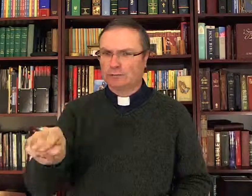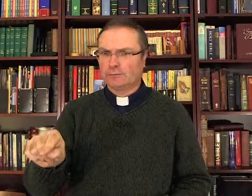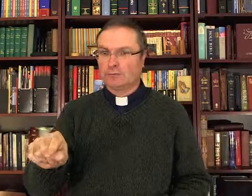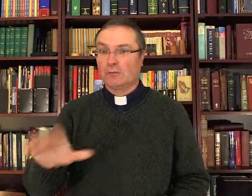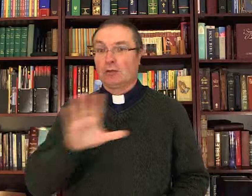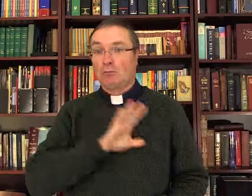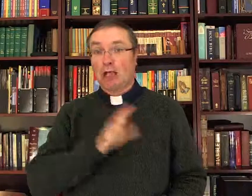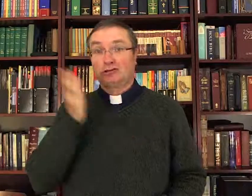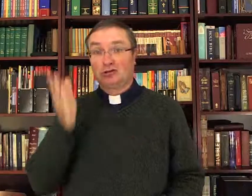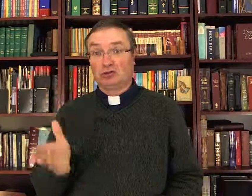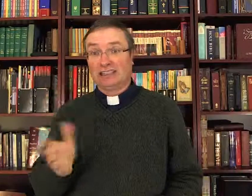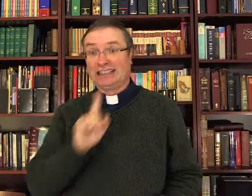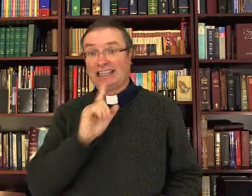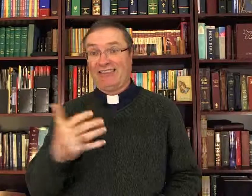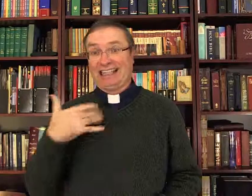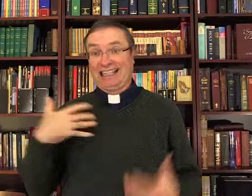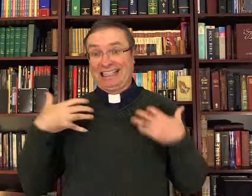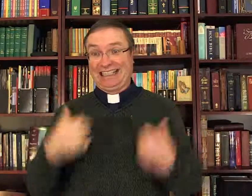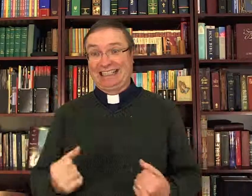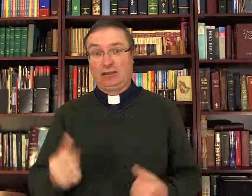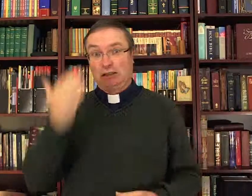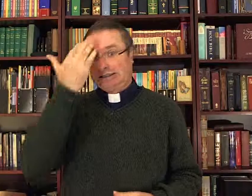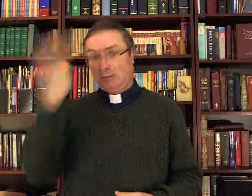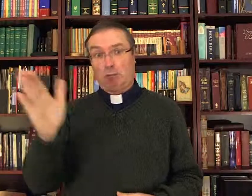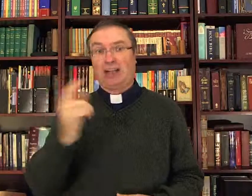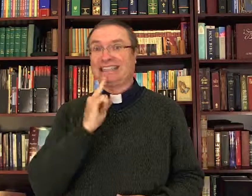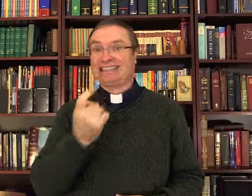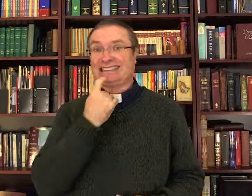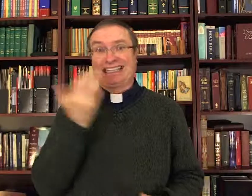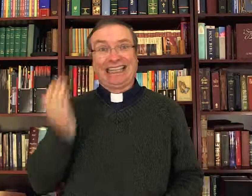Mais celui qui avait été guéri ne savait pas qui c'était,